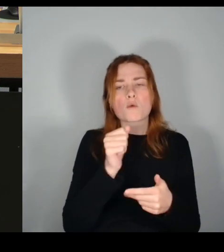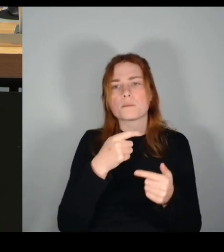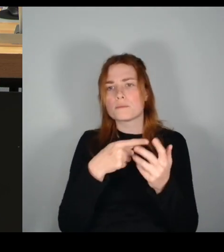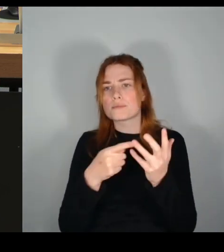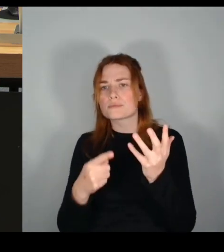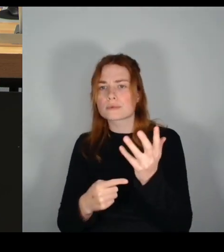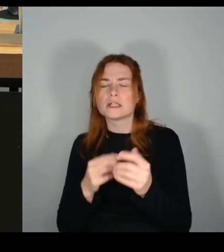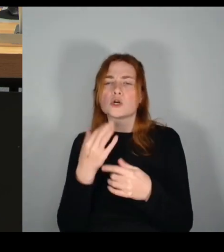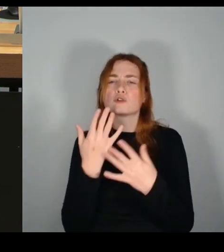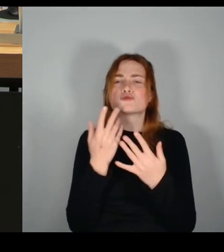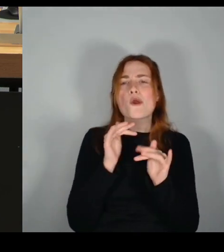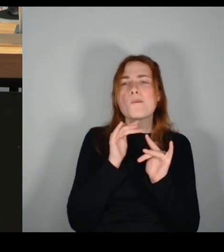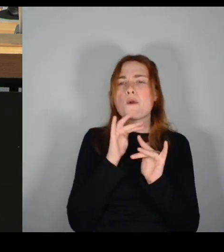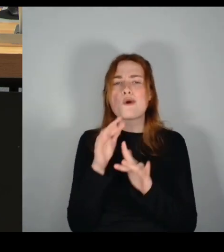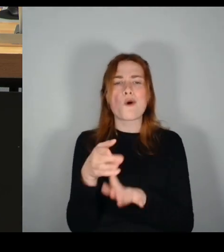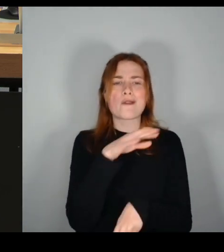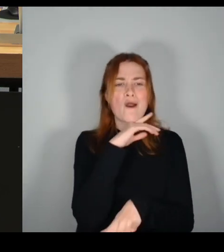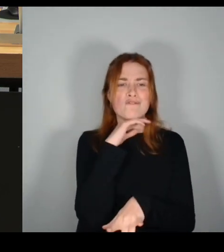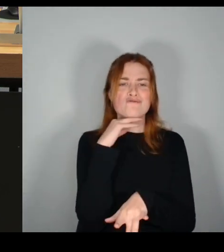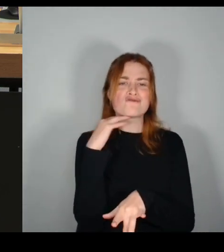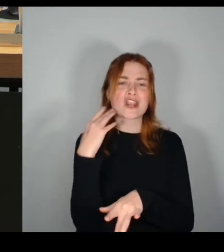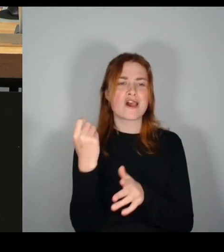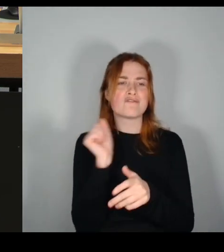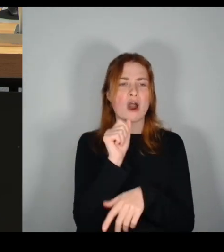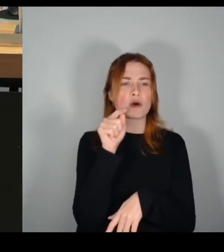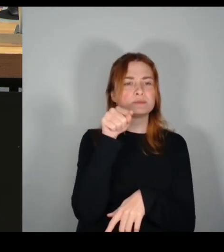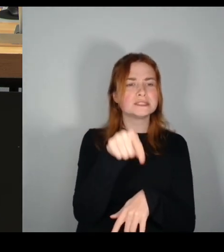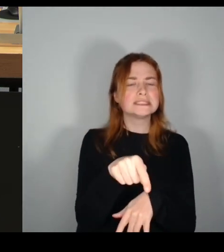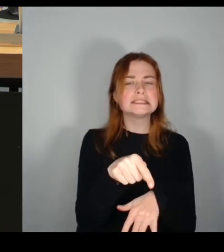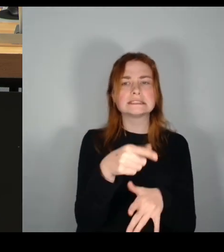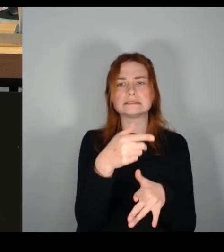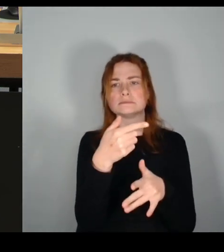nicht, werfen dem einen oder anderen Spekulanten noch Geld in den Rachen?